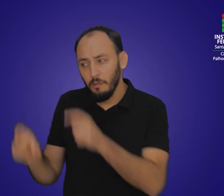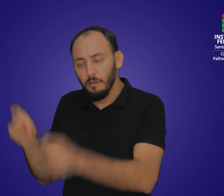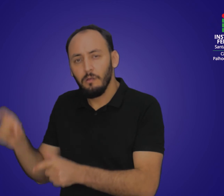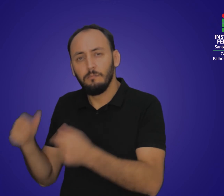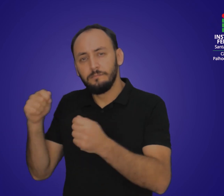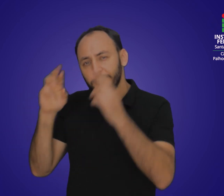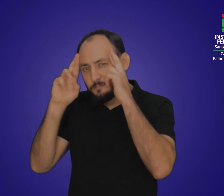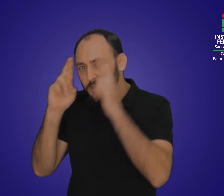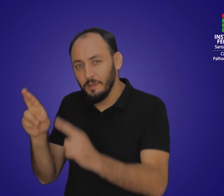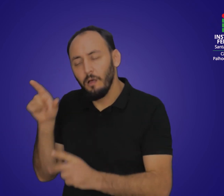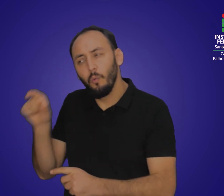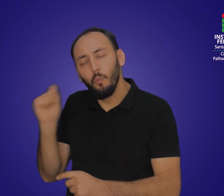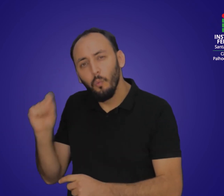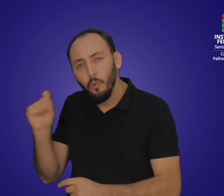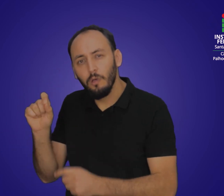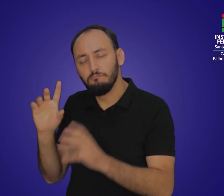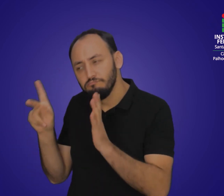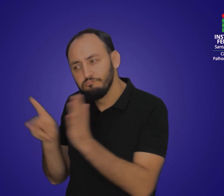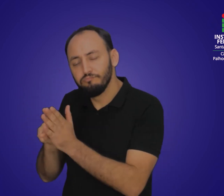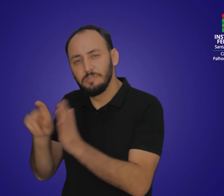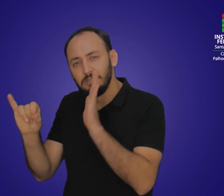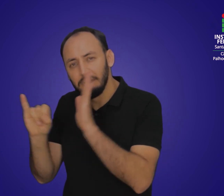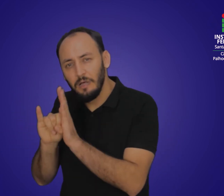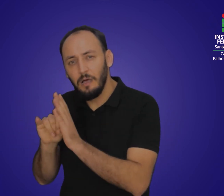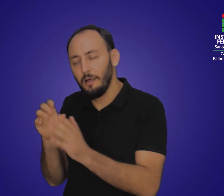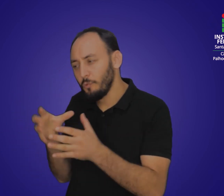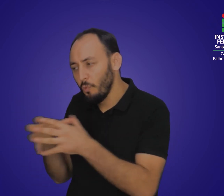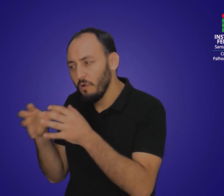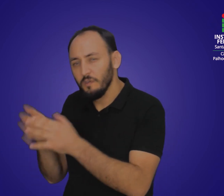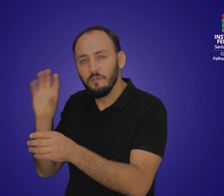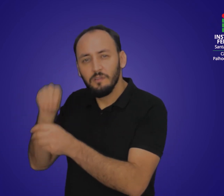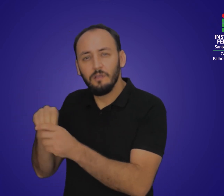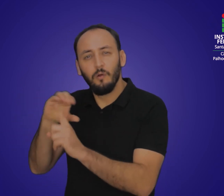É preciso respeitar as particularidades e a identidade do indivíduo e do grupo onde está inserido.